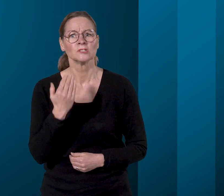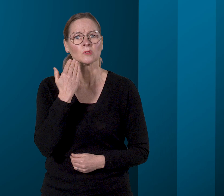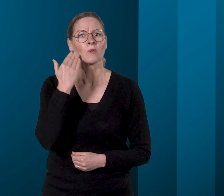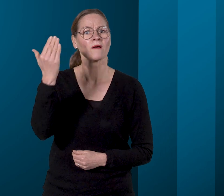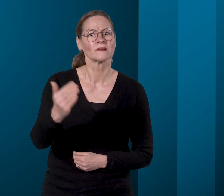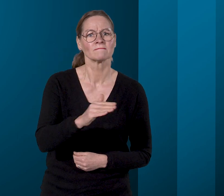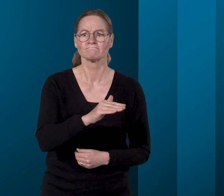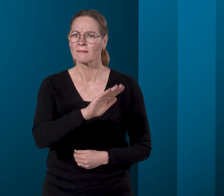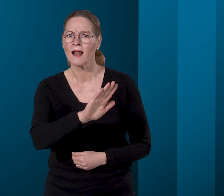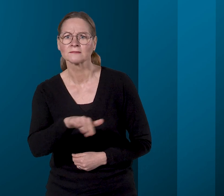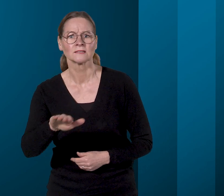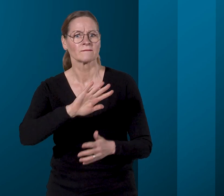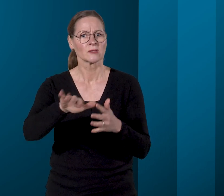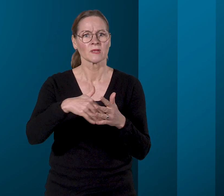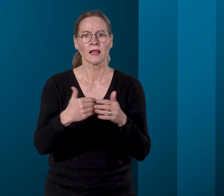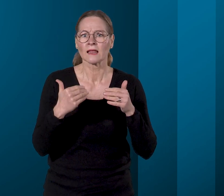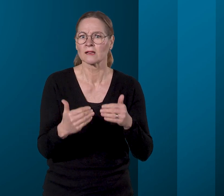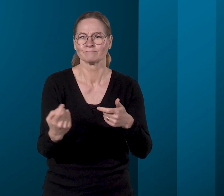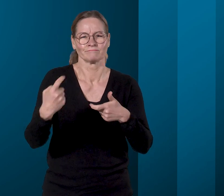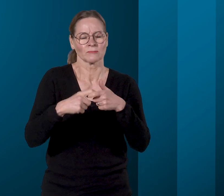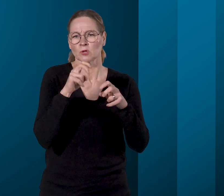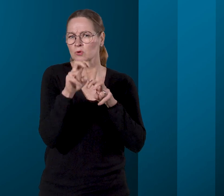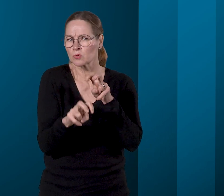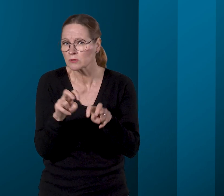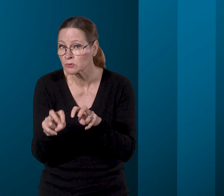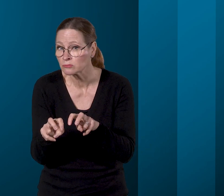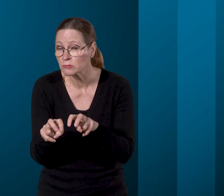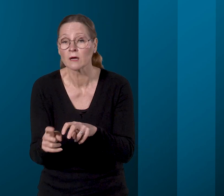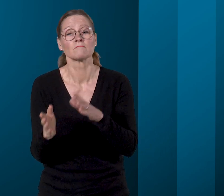tulevaa lasten viittomakielen kehitykseen liittyvää tutkimusta -